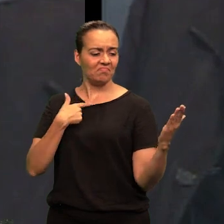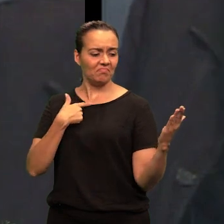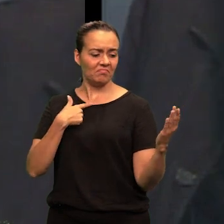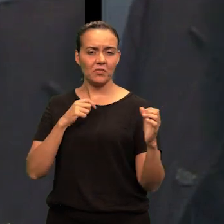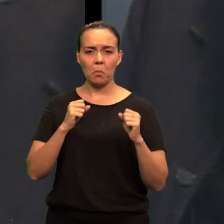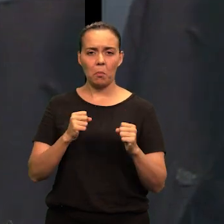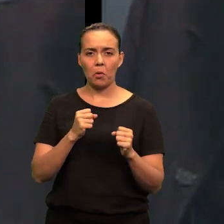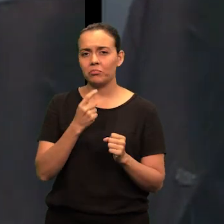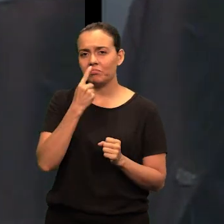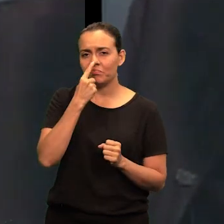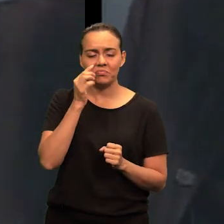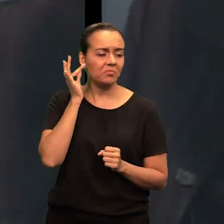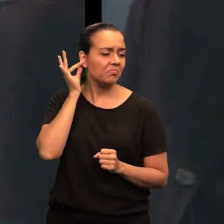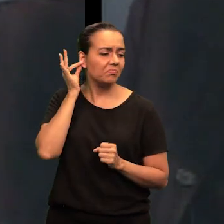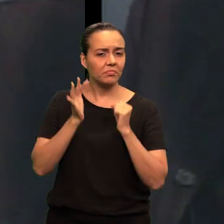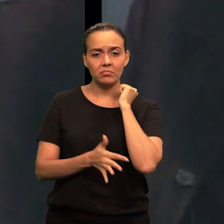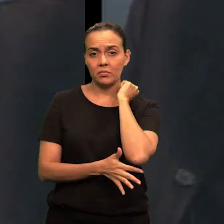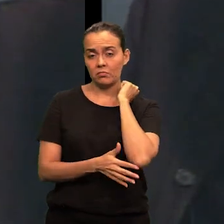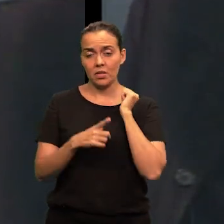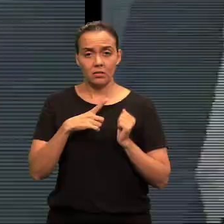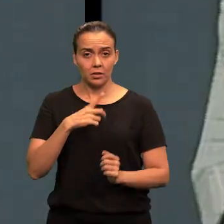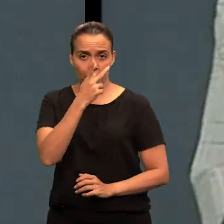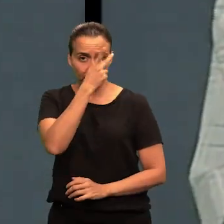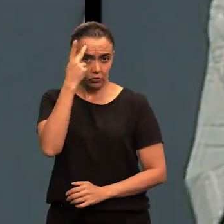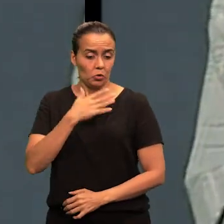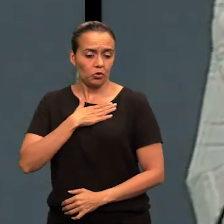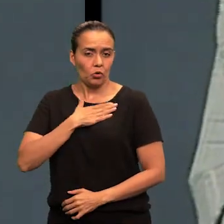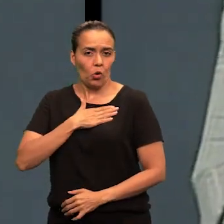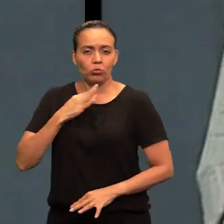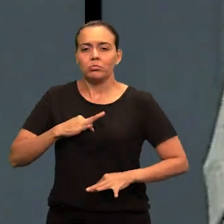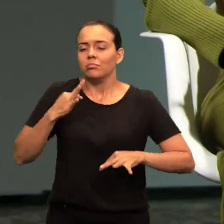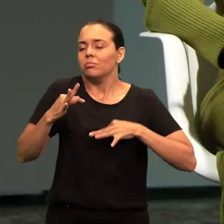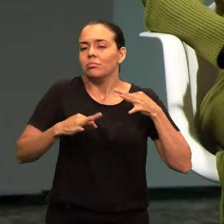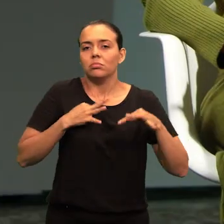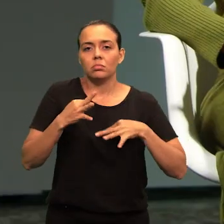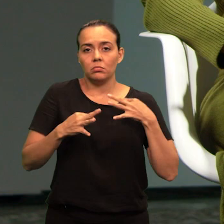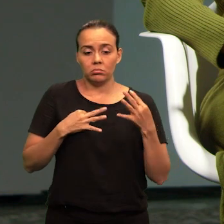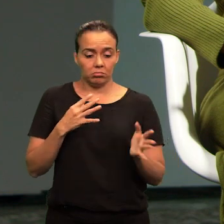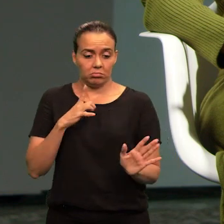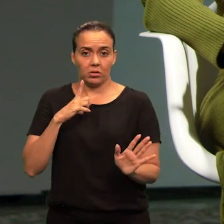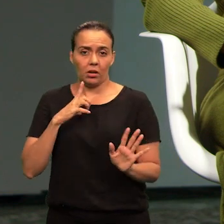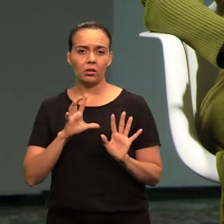podia ser o cotovelo, o nariz ou a orelha, que aliás, podem ser extremamente eróticos, se você for um fetichista